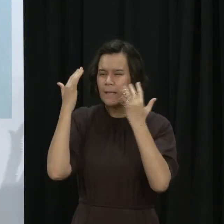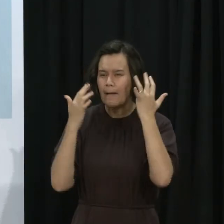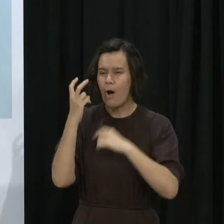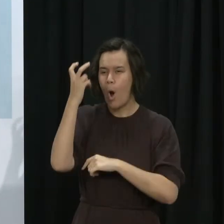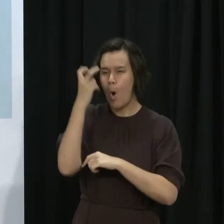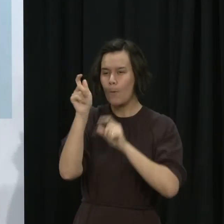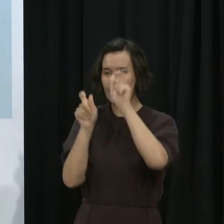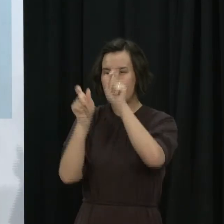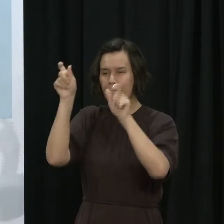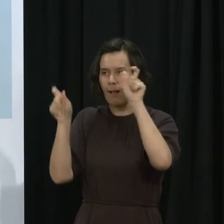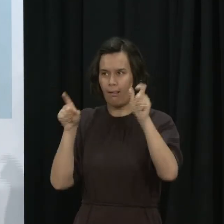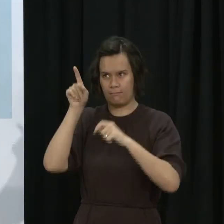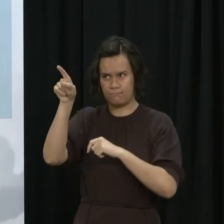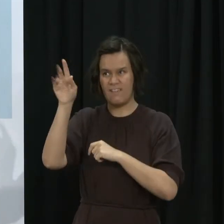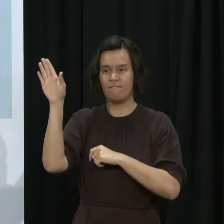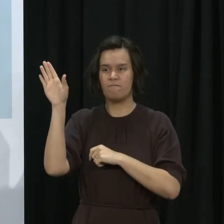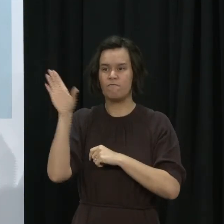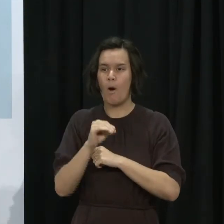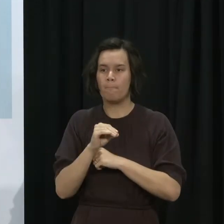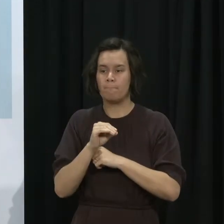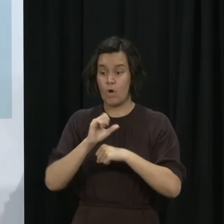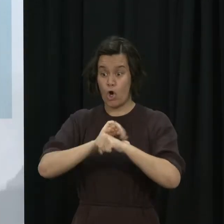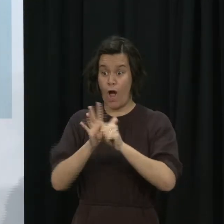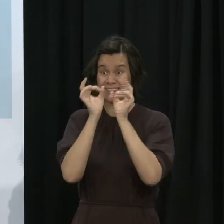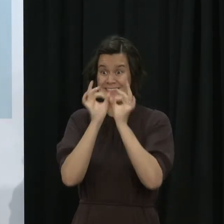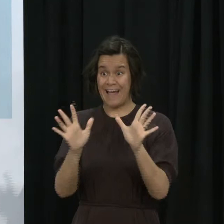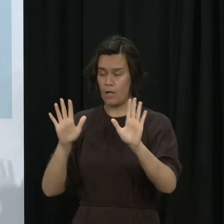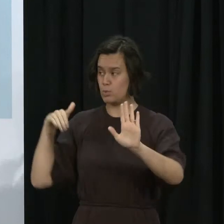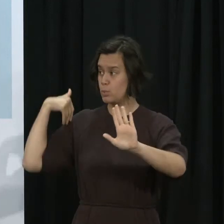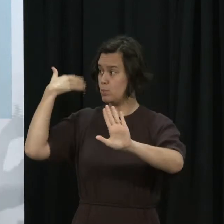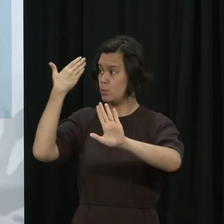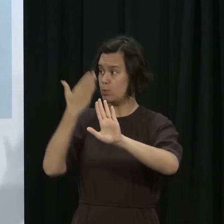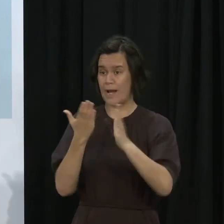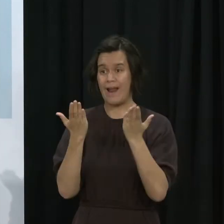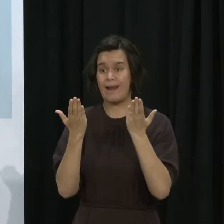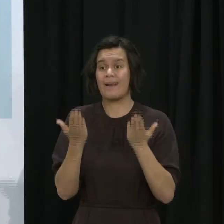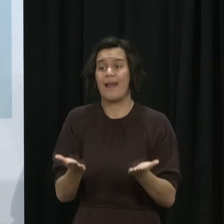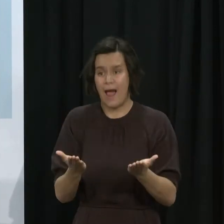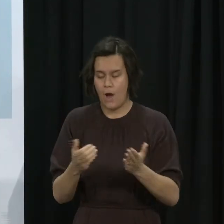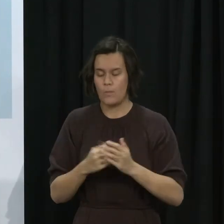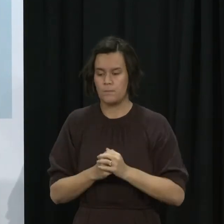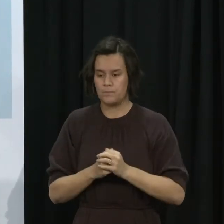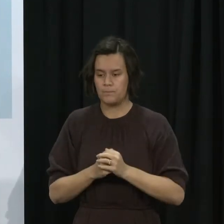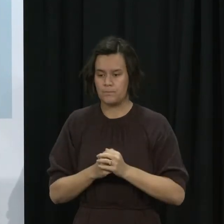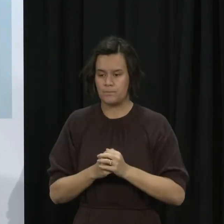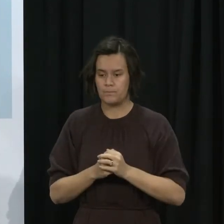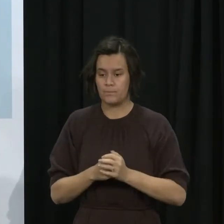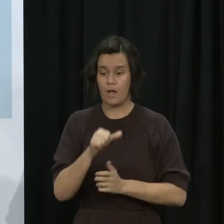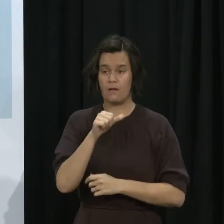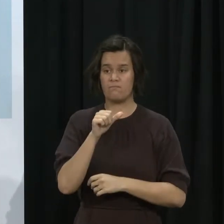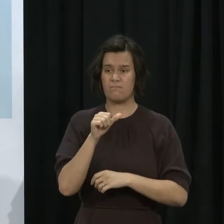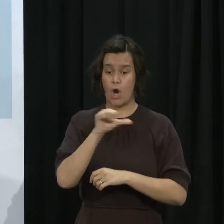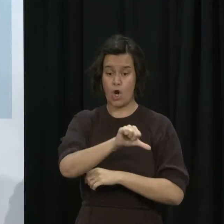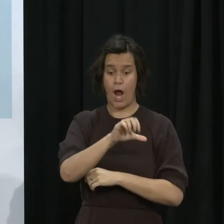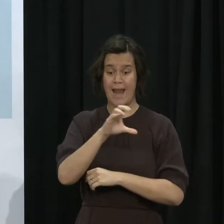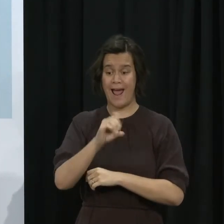hunga whai rongoa o mua nga